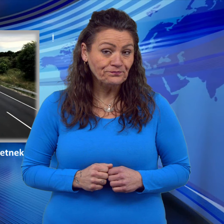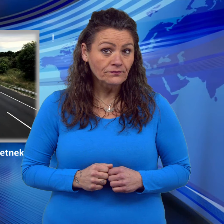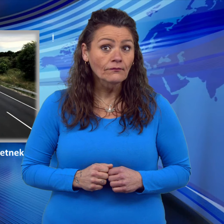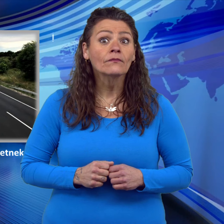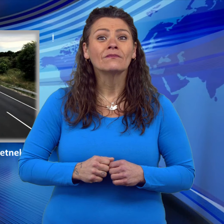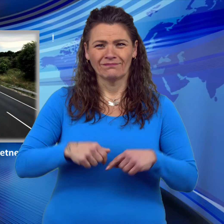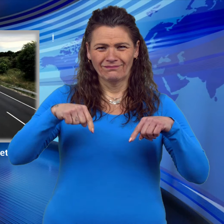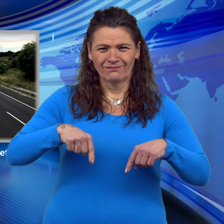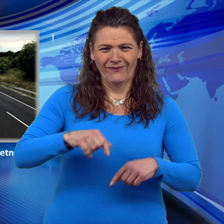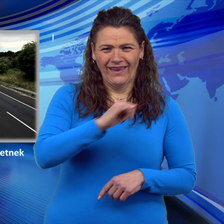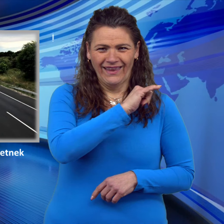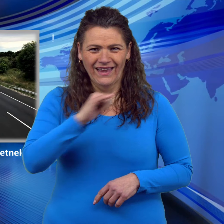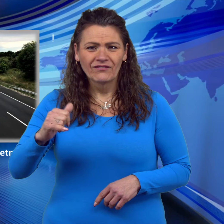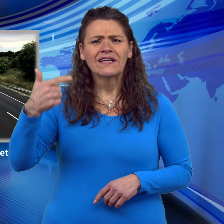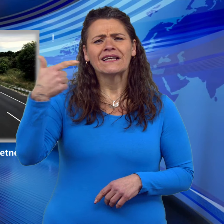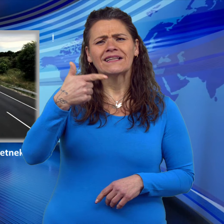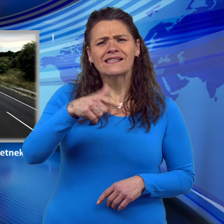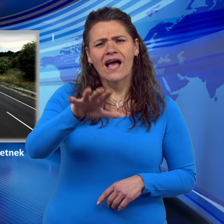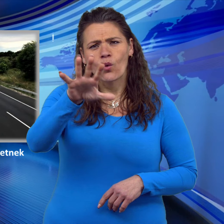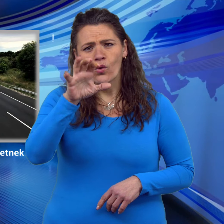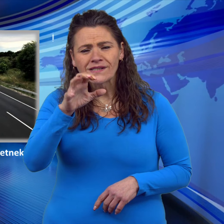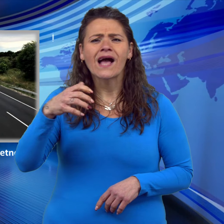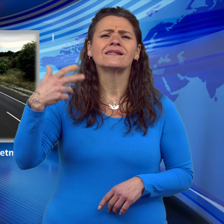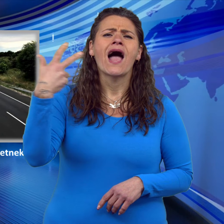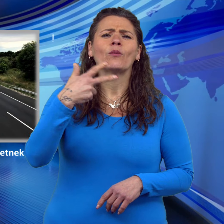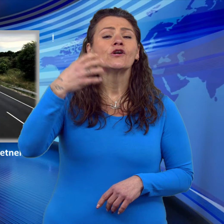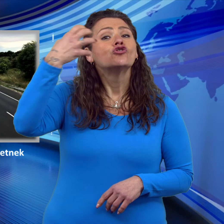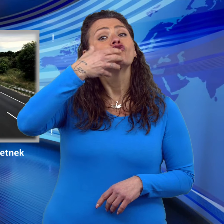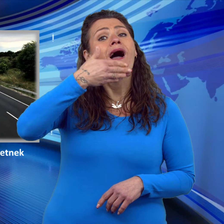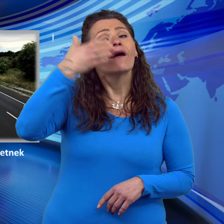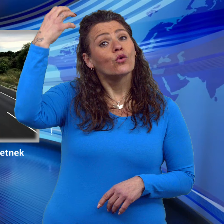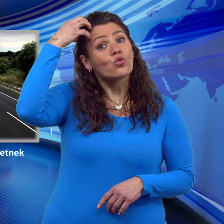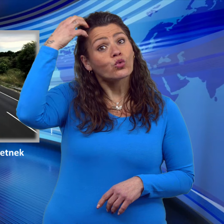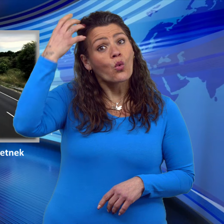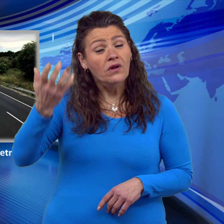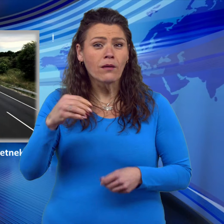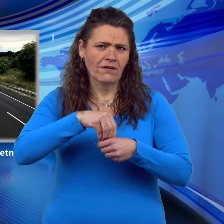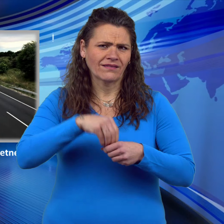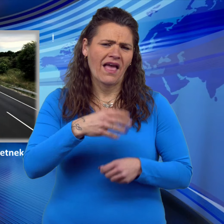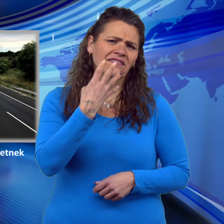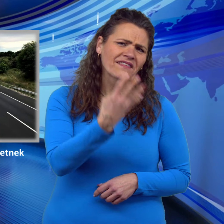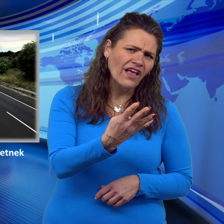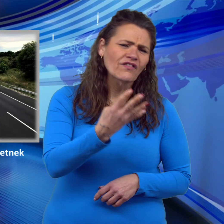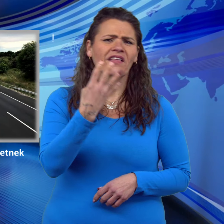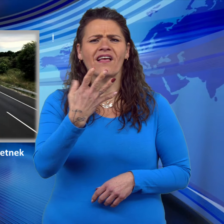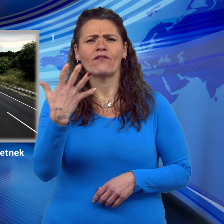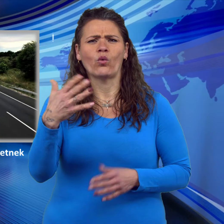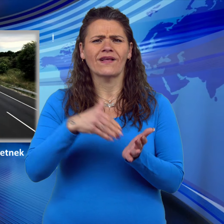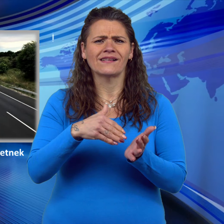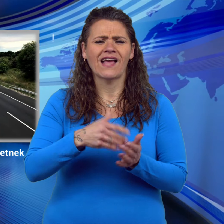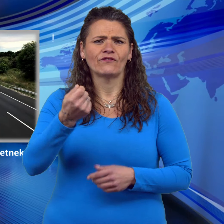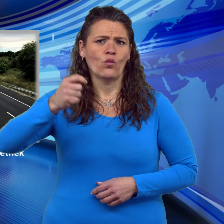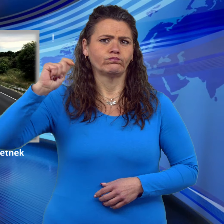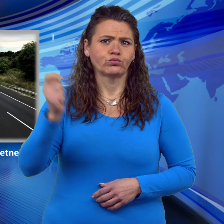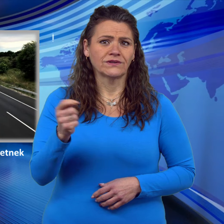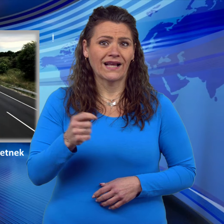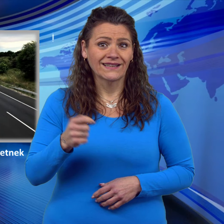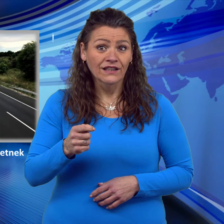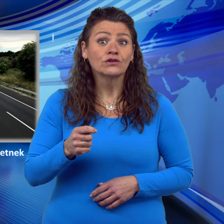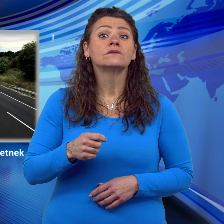Az idei évtől 2500-3500 cseh korona (40-45 ezer forint) büntetés és